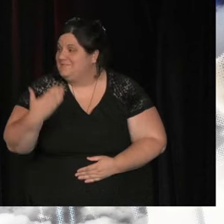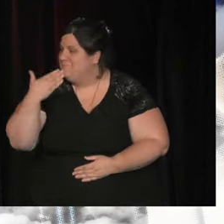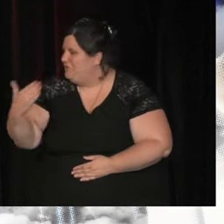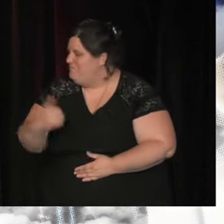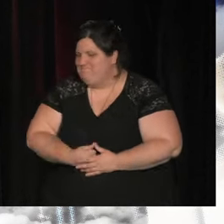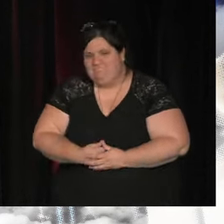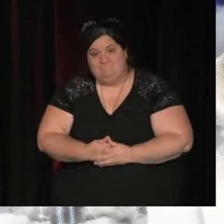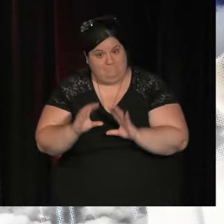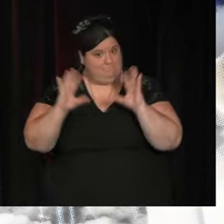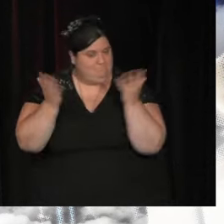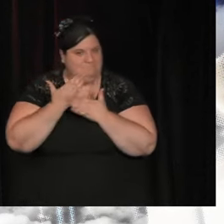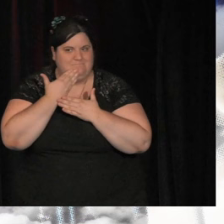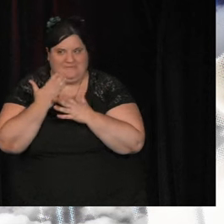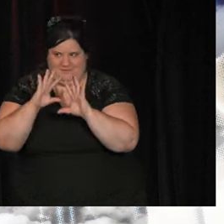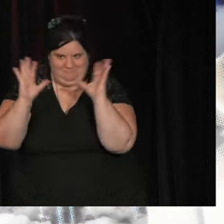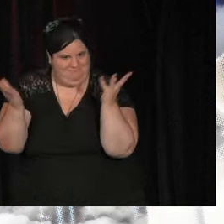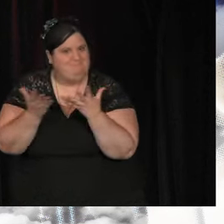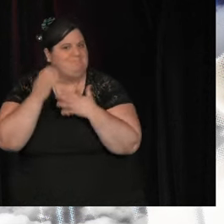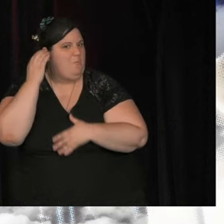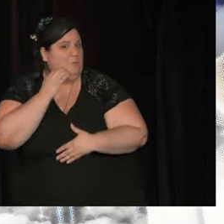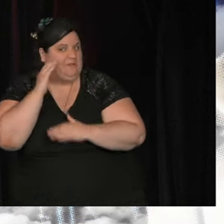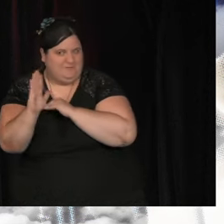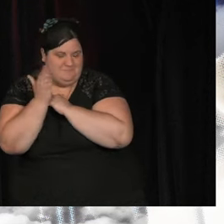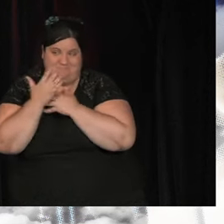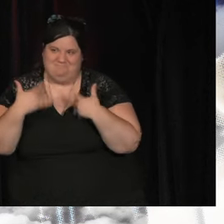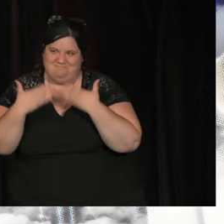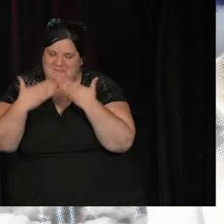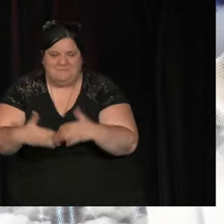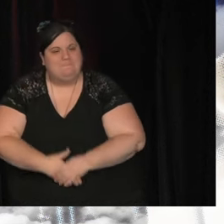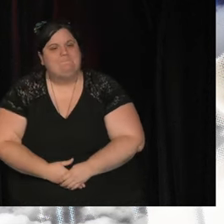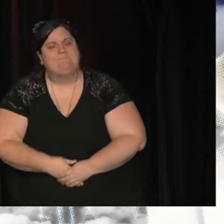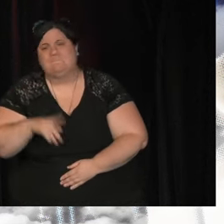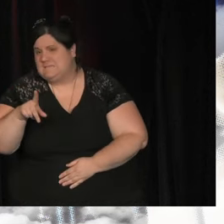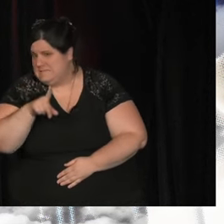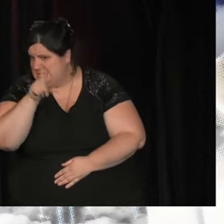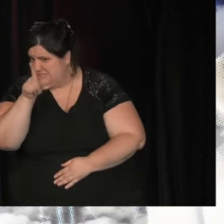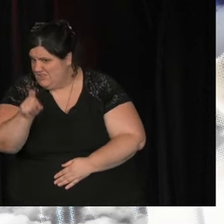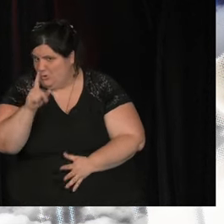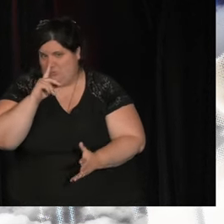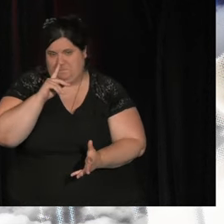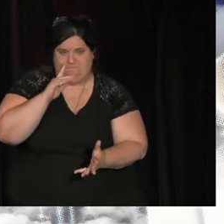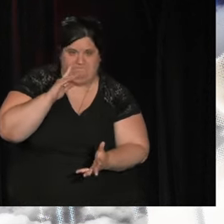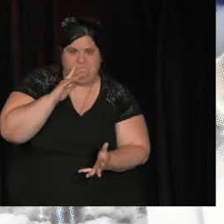Merci déjà aussi pour ce podcast. Là, j'aurai une question qui est peut-être plus en lien avec le festival